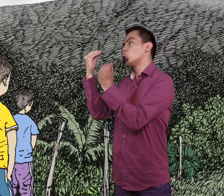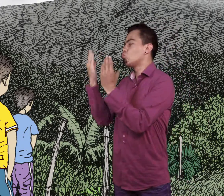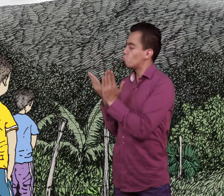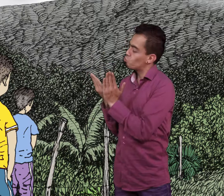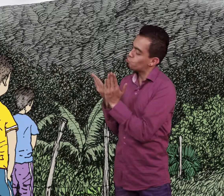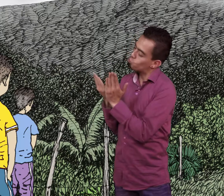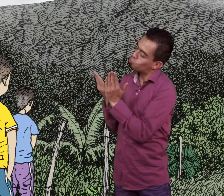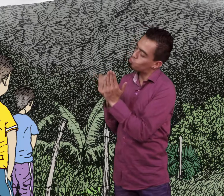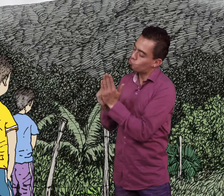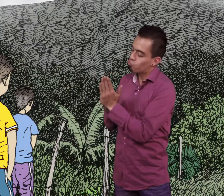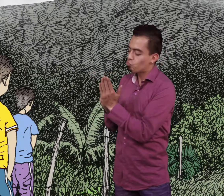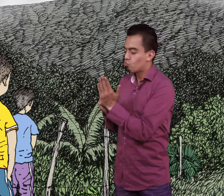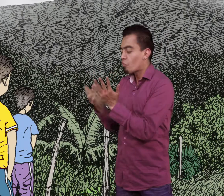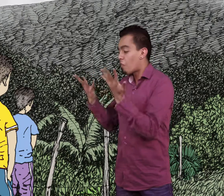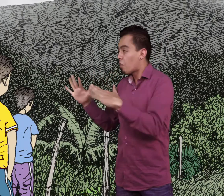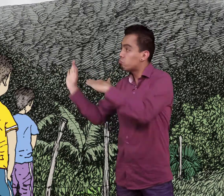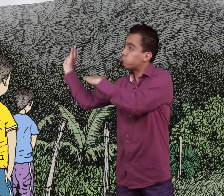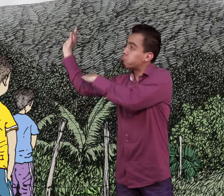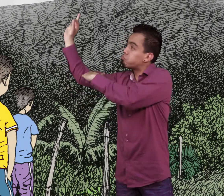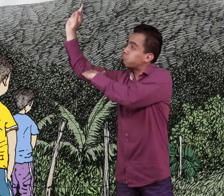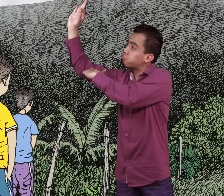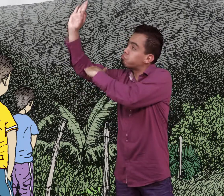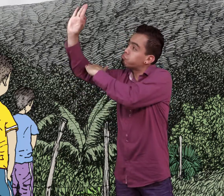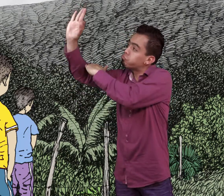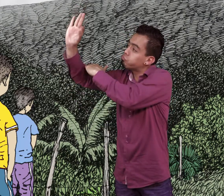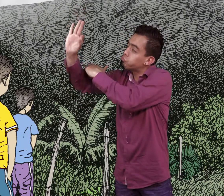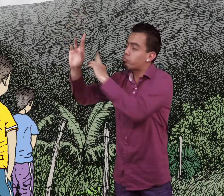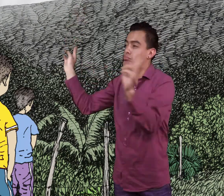salíamos junto con Enrique a la carretera a esperar a papá.